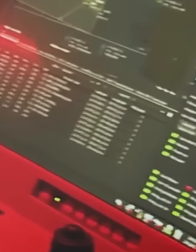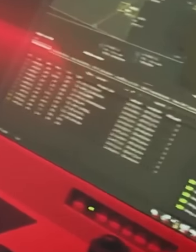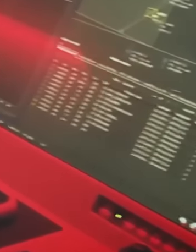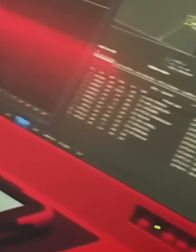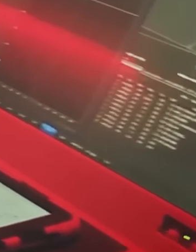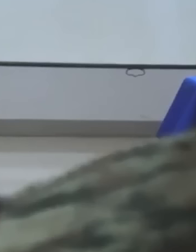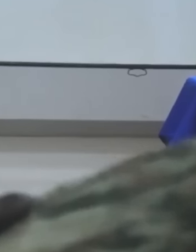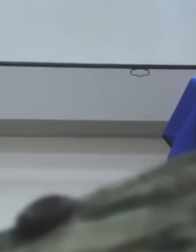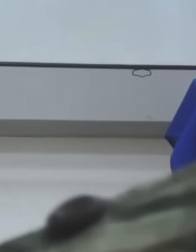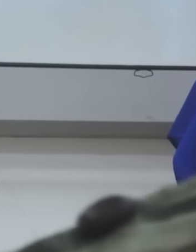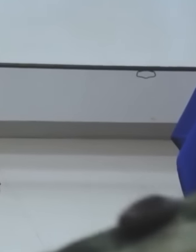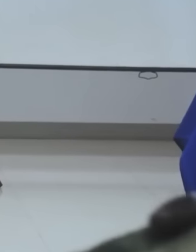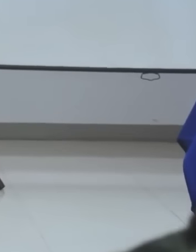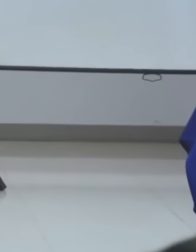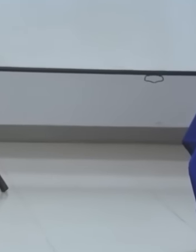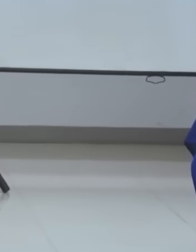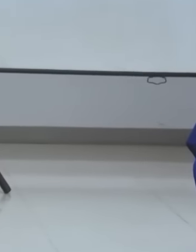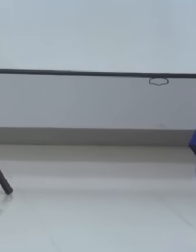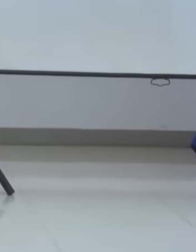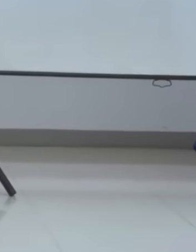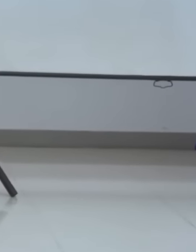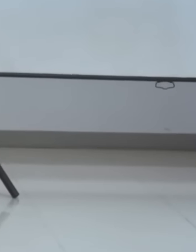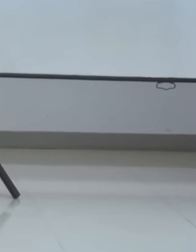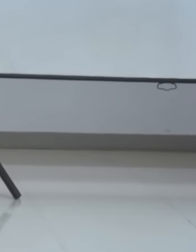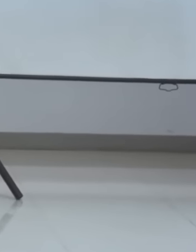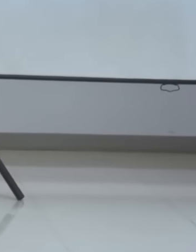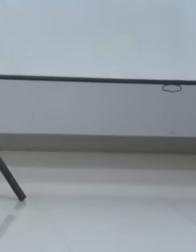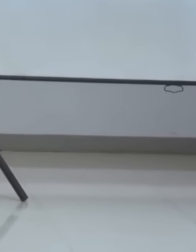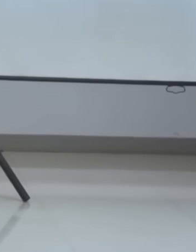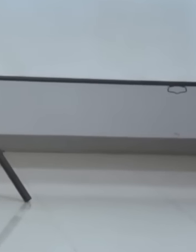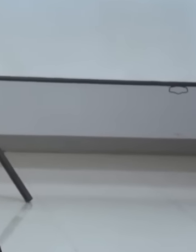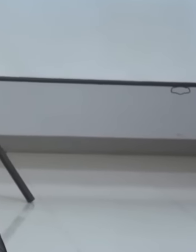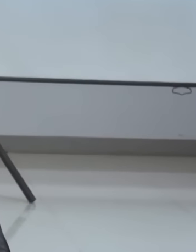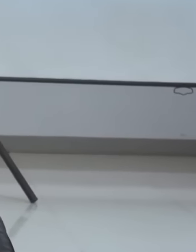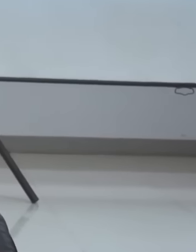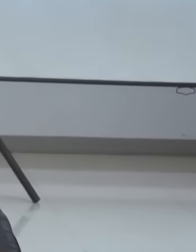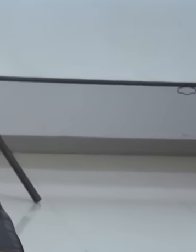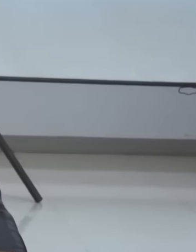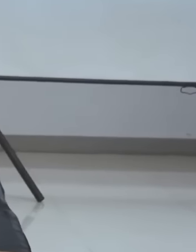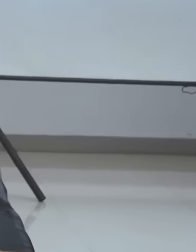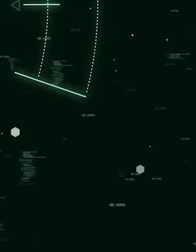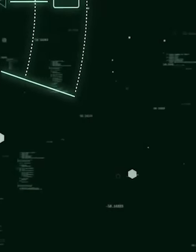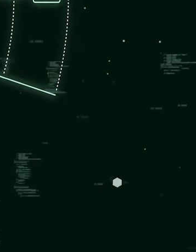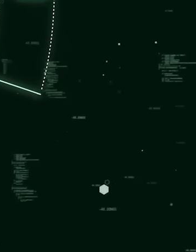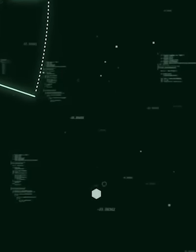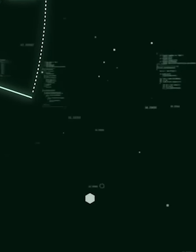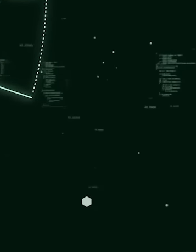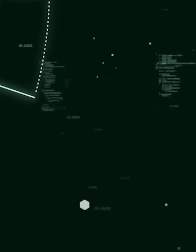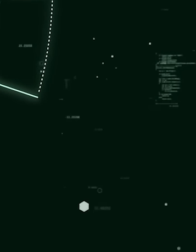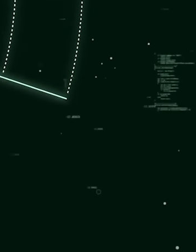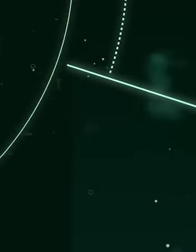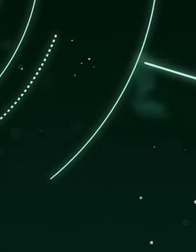cabecillas y sus redes de protección. Análisis y planeación. Se estudia cada movimiento para evitar